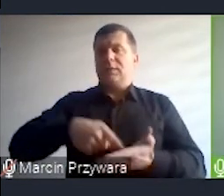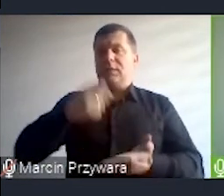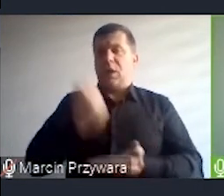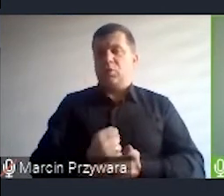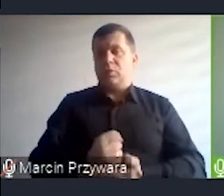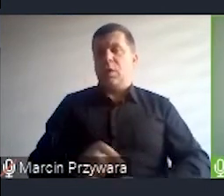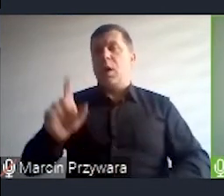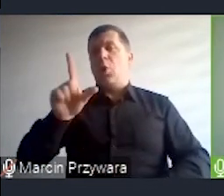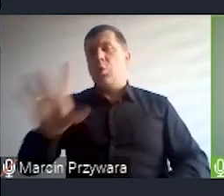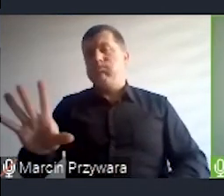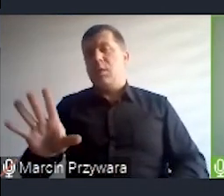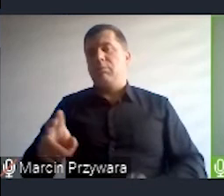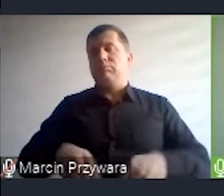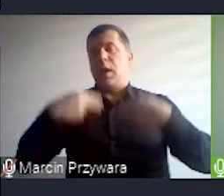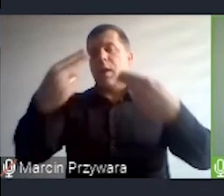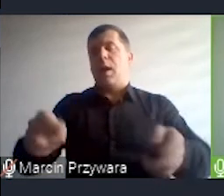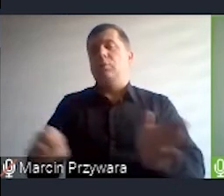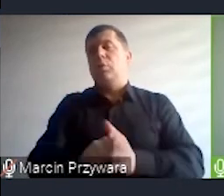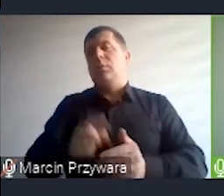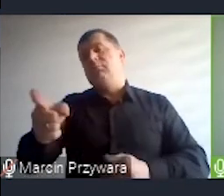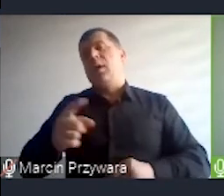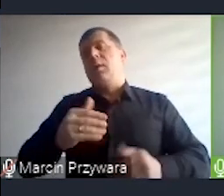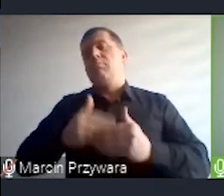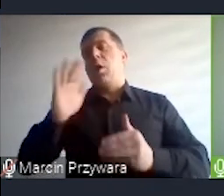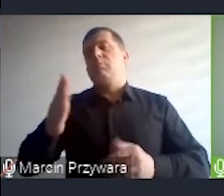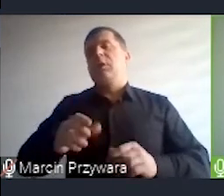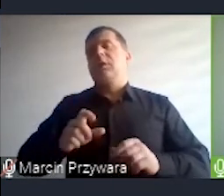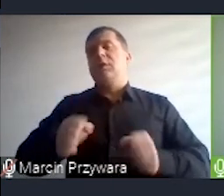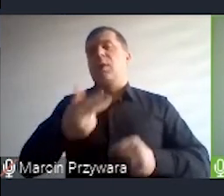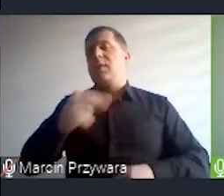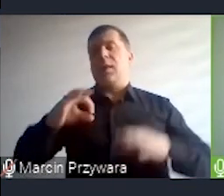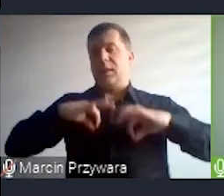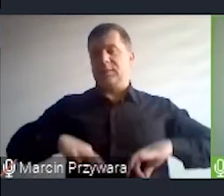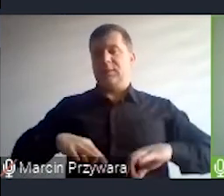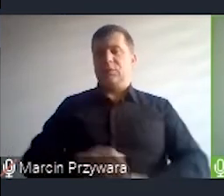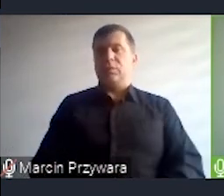lub przekazanie instrukcji podmiotowi działającemu nie dla zysku.